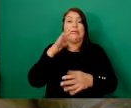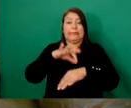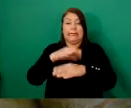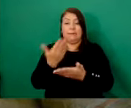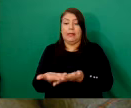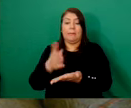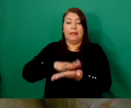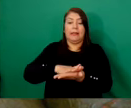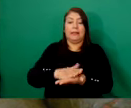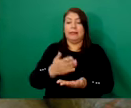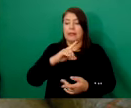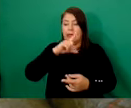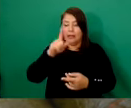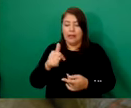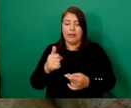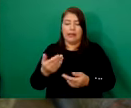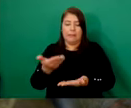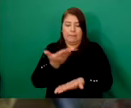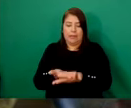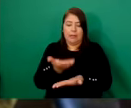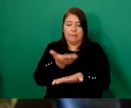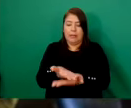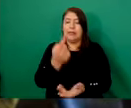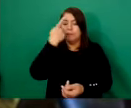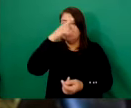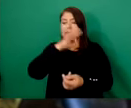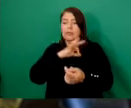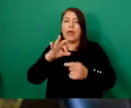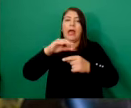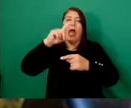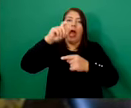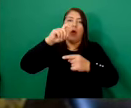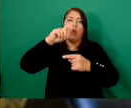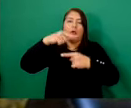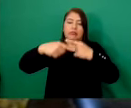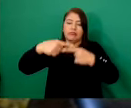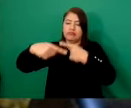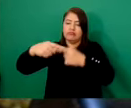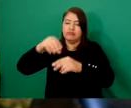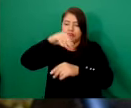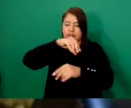carne, e introducimos los enrollados de hojas de parra y agua hasta cubrirlos.